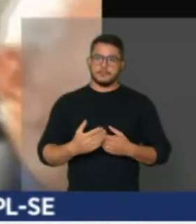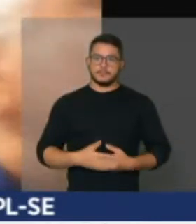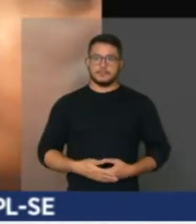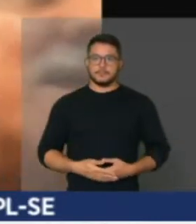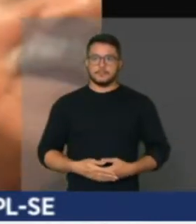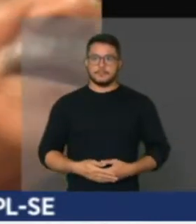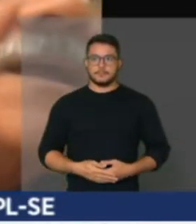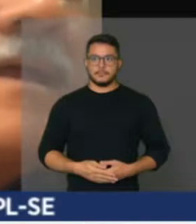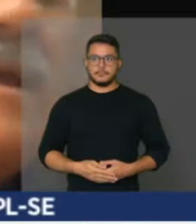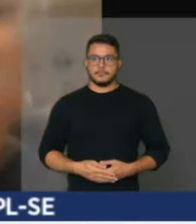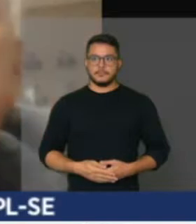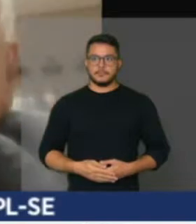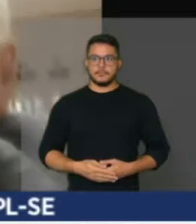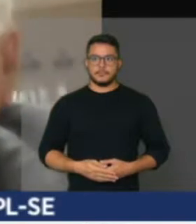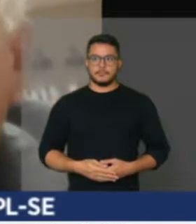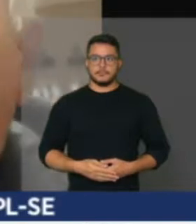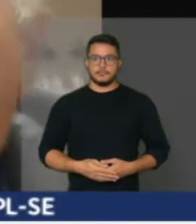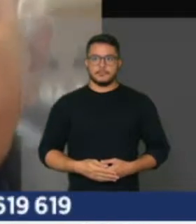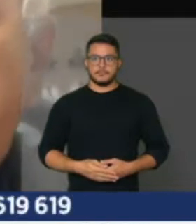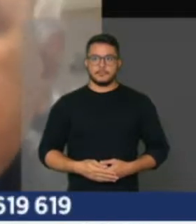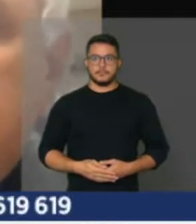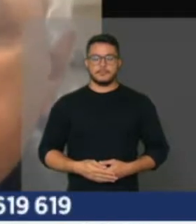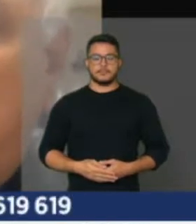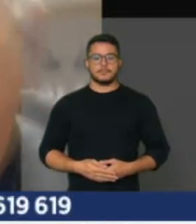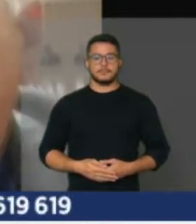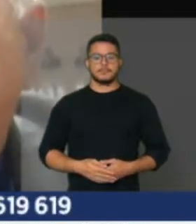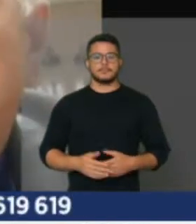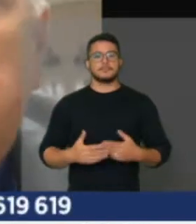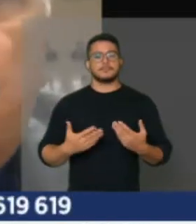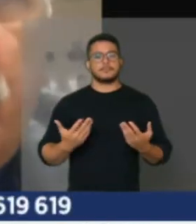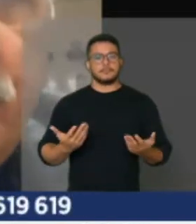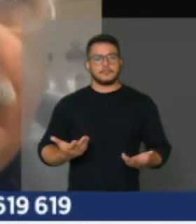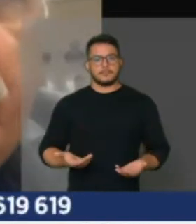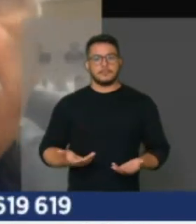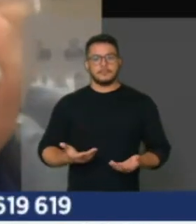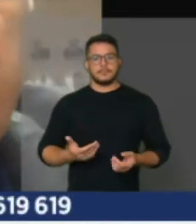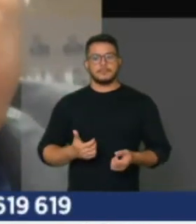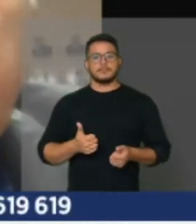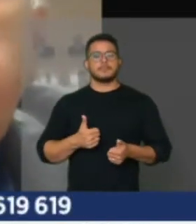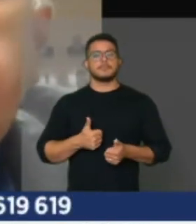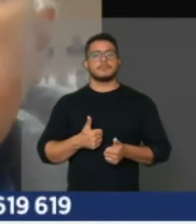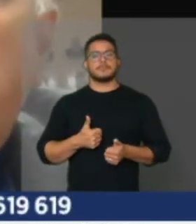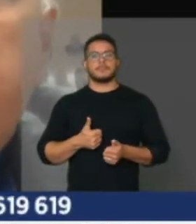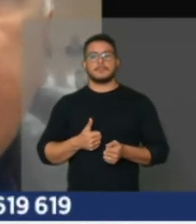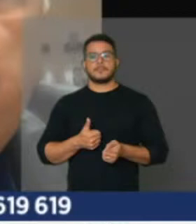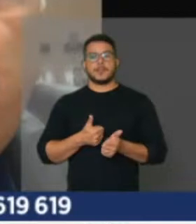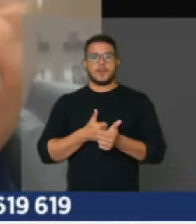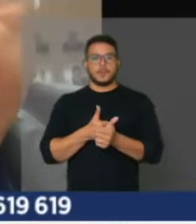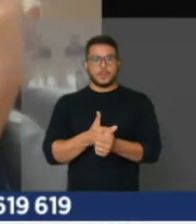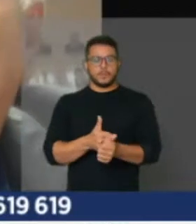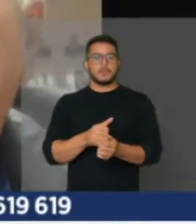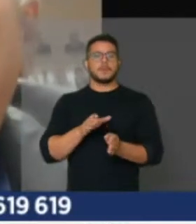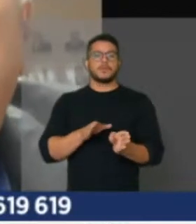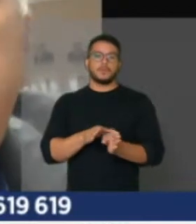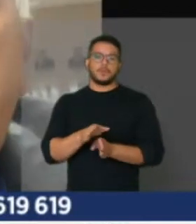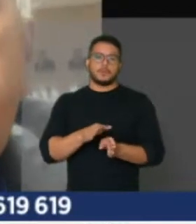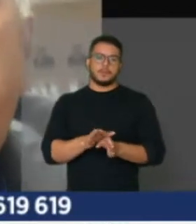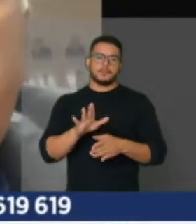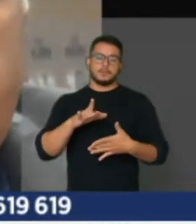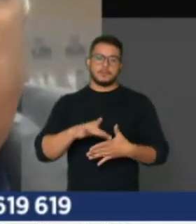MUNICÍPIOS SEGUINDO A ORIENTAÇÃO DO NOSSO LÍDER WELLINGTON ROBERTO O PL ORIENTA O VOTO SIM SABENDO DA IMPORTÂNCIA, PRESIDENTE...